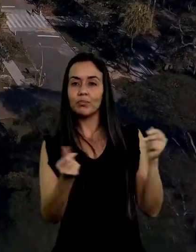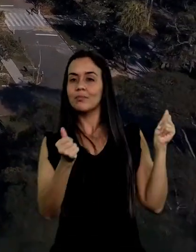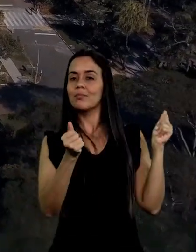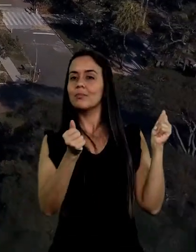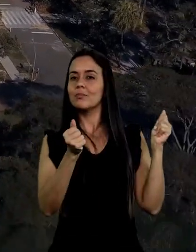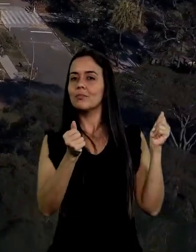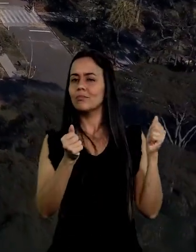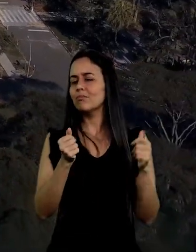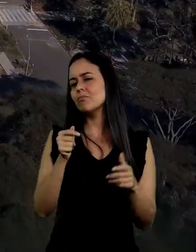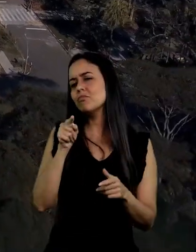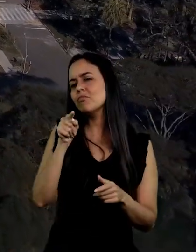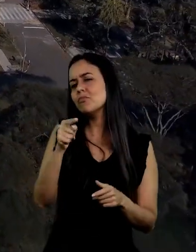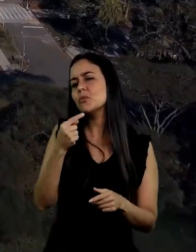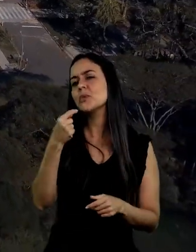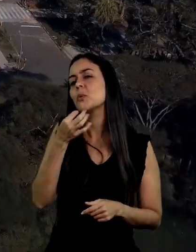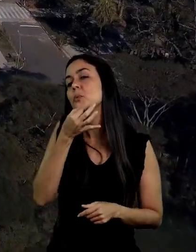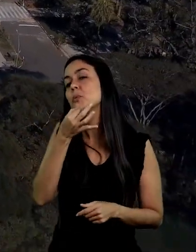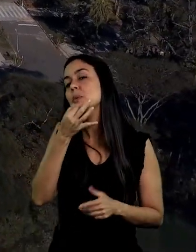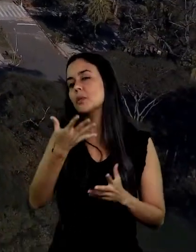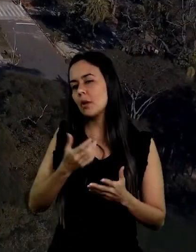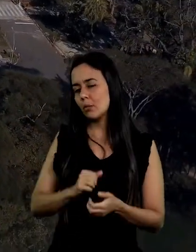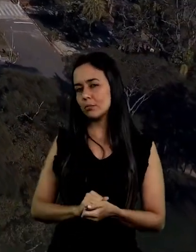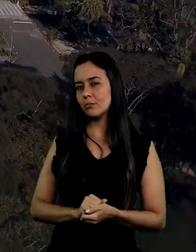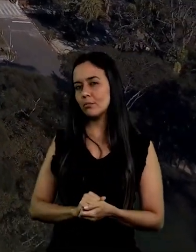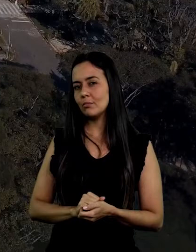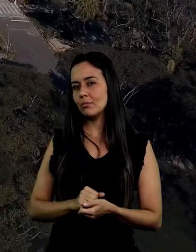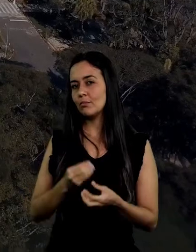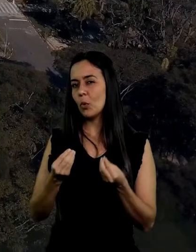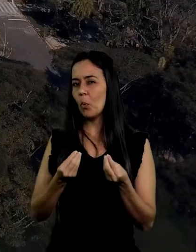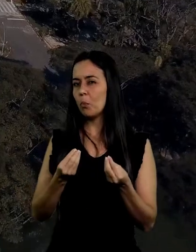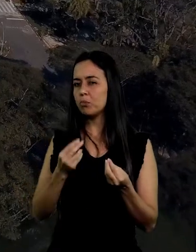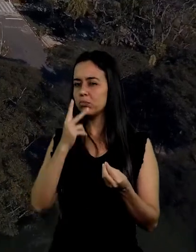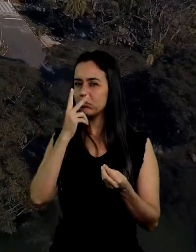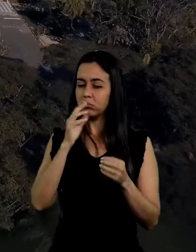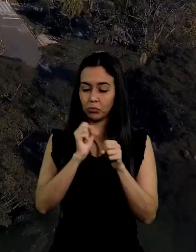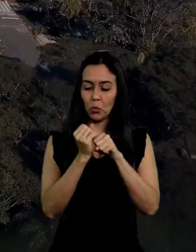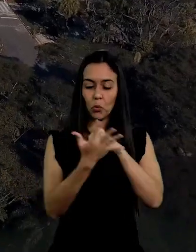Não sei o que você acha, a minha impressão é de que ele é mais parecido com o espírito do natal.